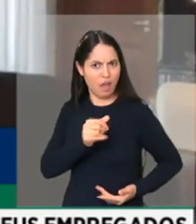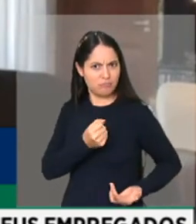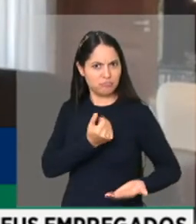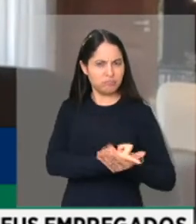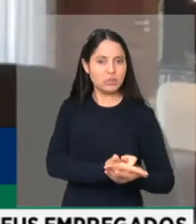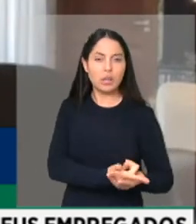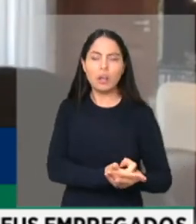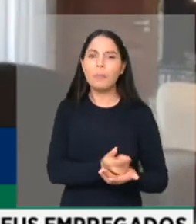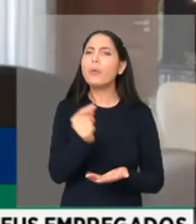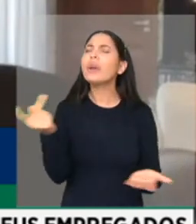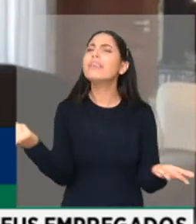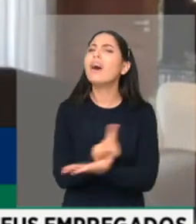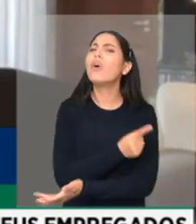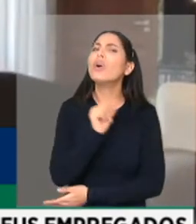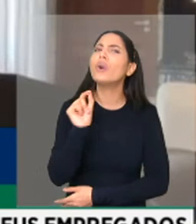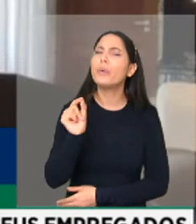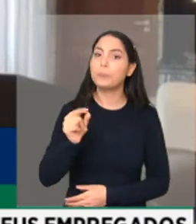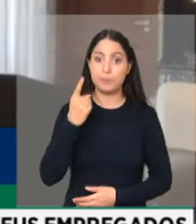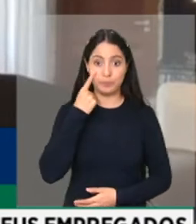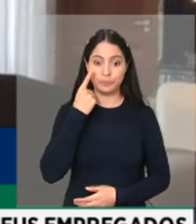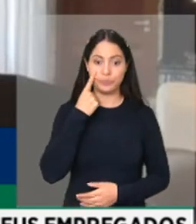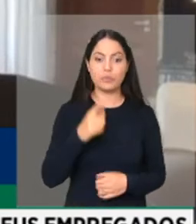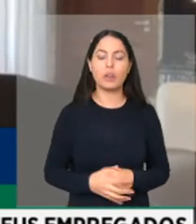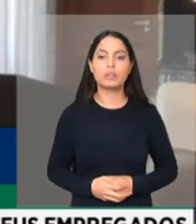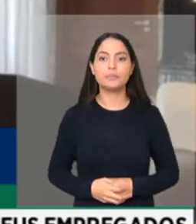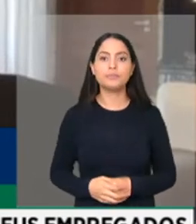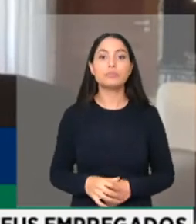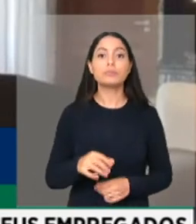FAMÍLIA E FUNCIONÁRIOS. MAS OLHA O QUE VAI ACONTECER, SE O SUS COMPRA A VACINA POR 10 DÓ